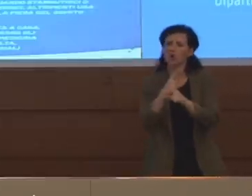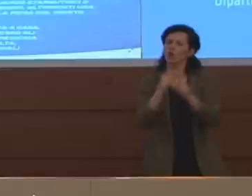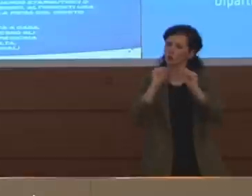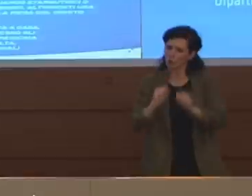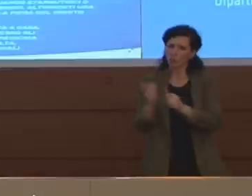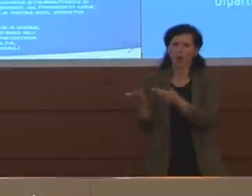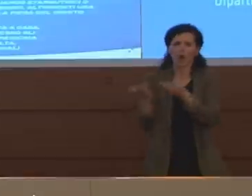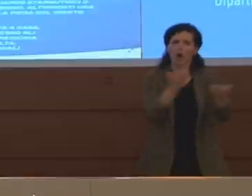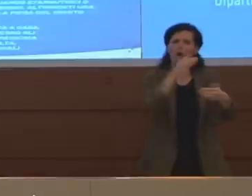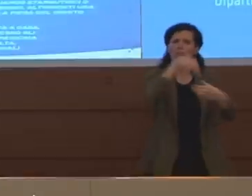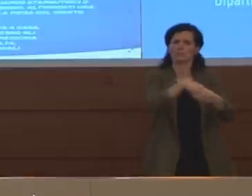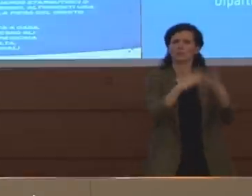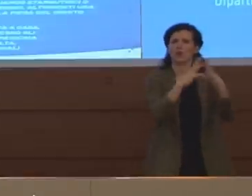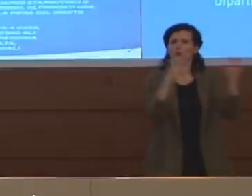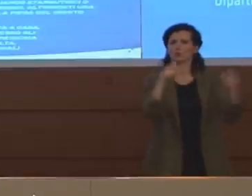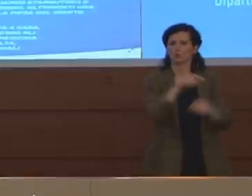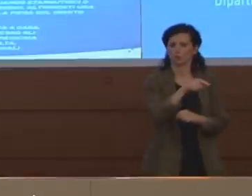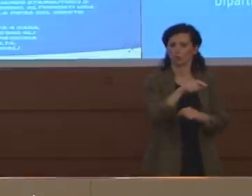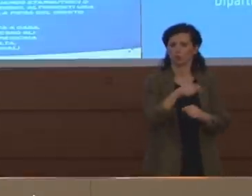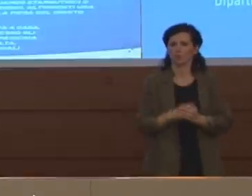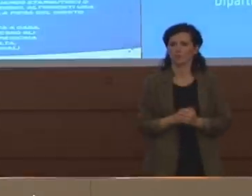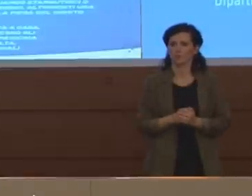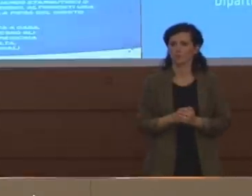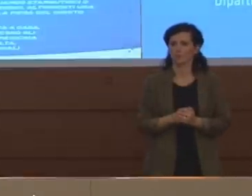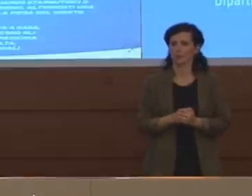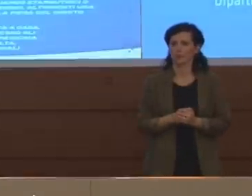ospitato in queste strutture. Mi permetto di dire che nel modello,